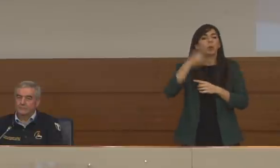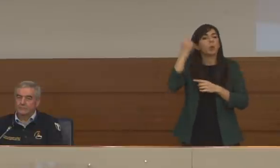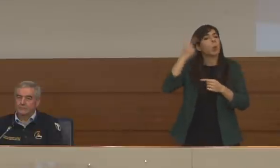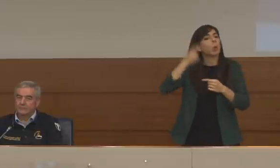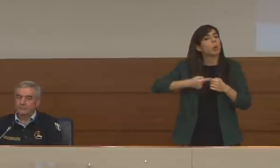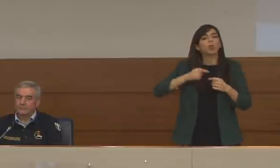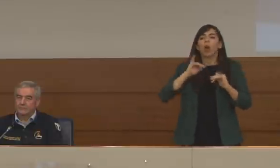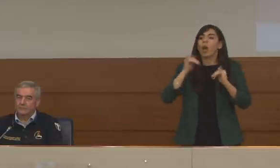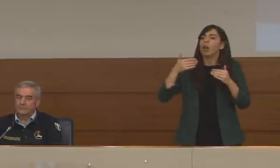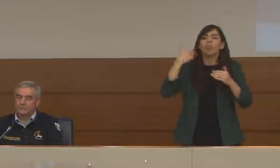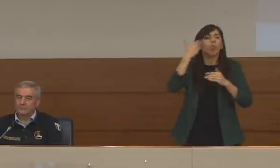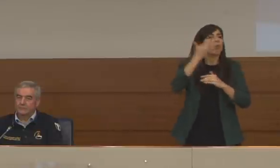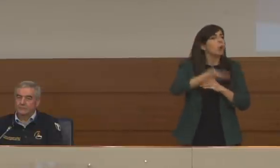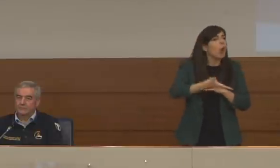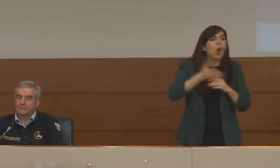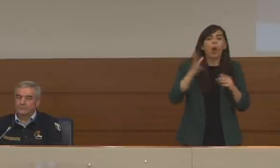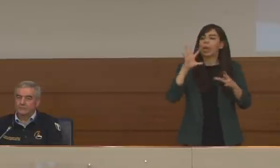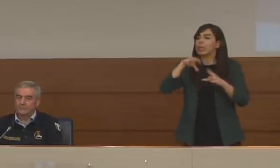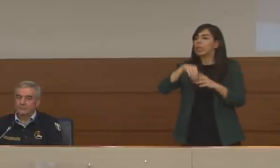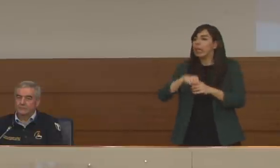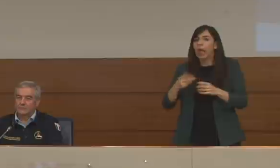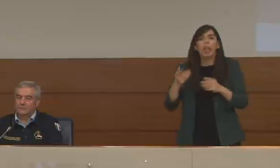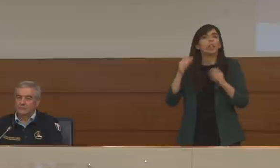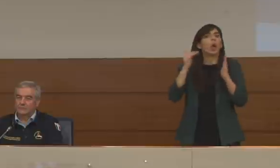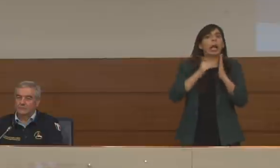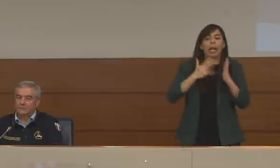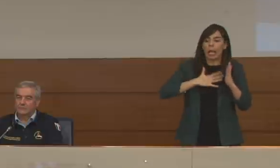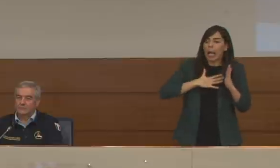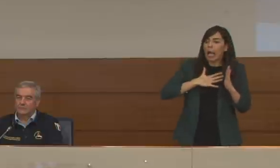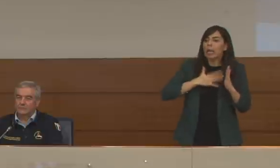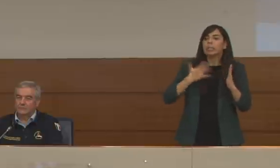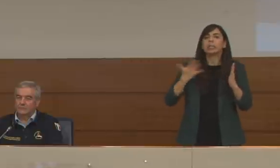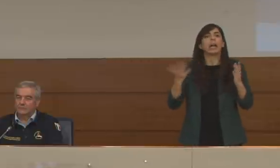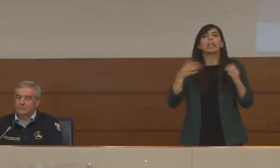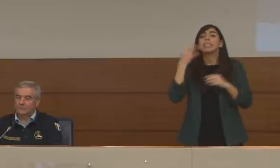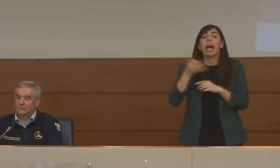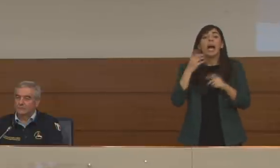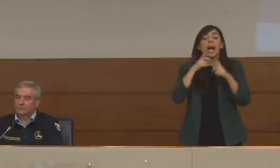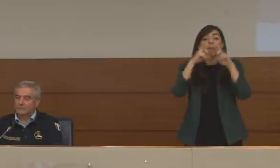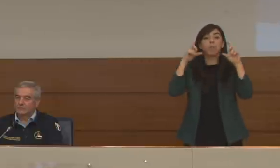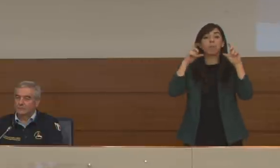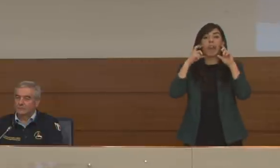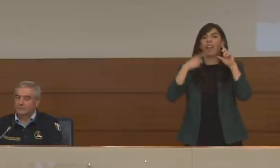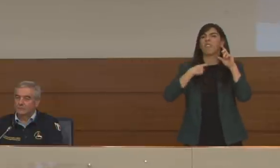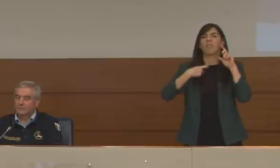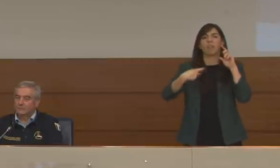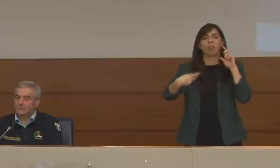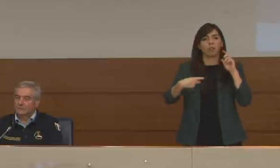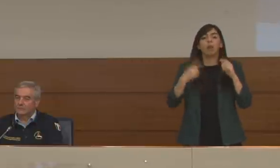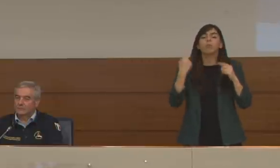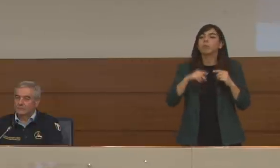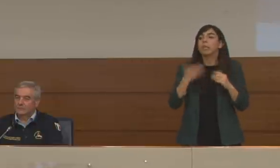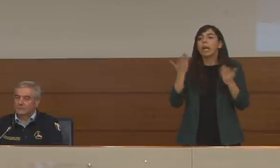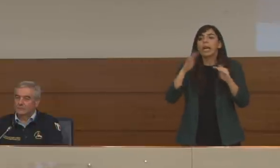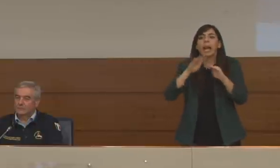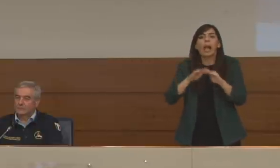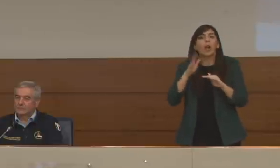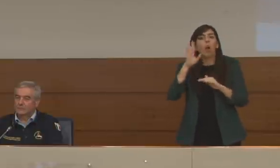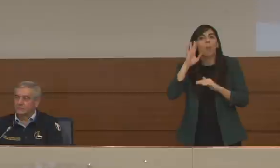all'esterno, all'interno, a casa propria, sempre. Non c'è questa raccomandazione.